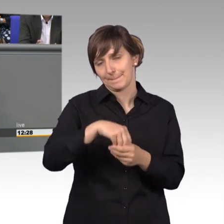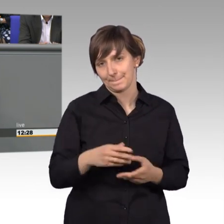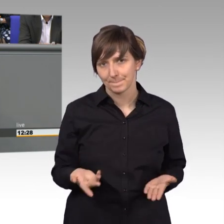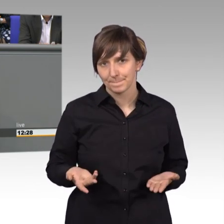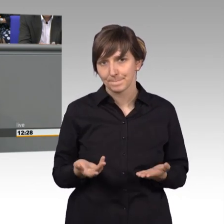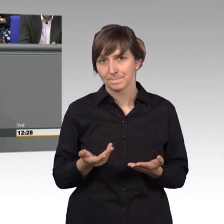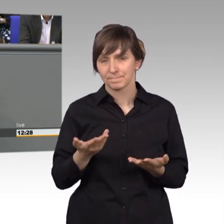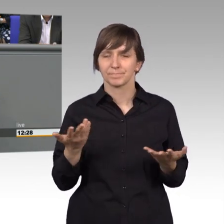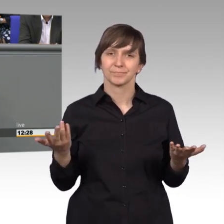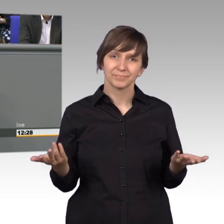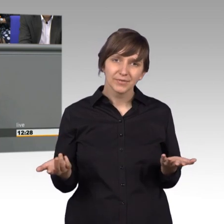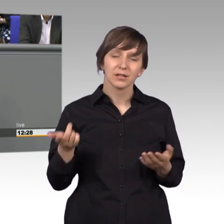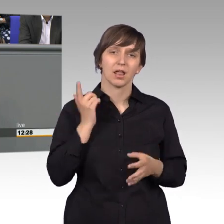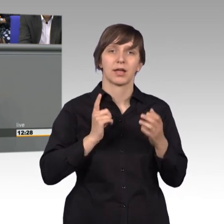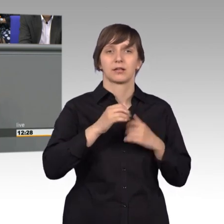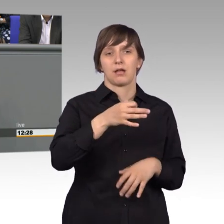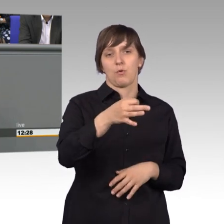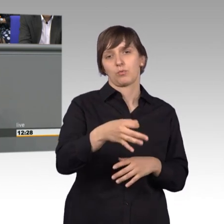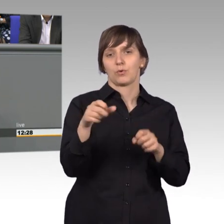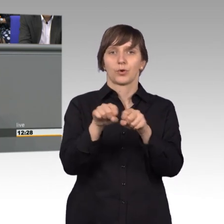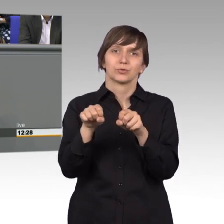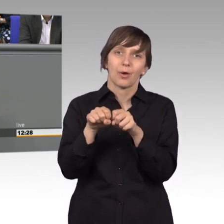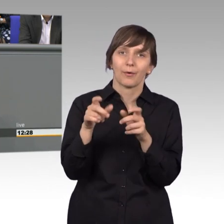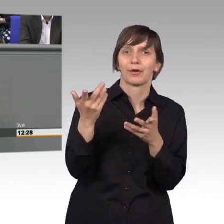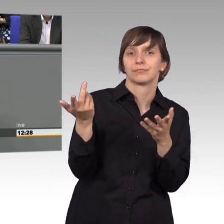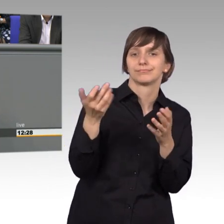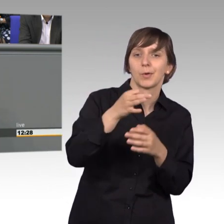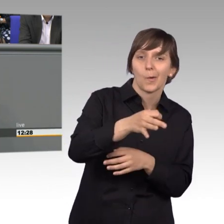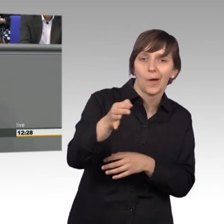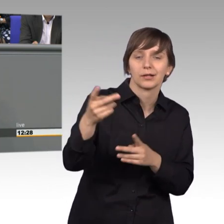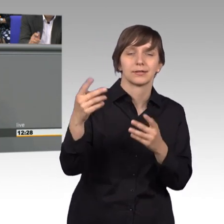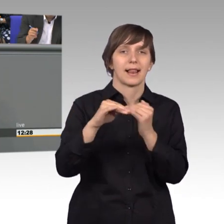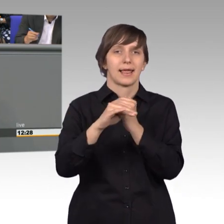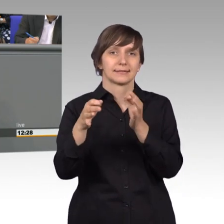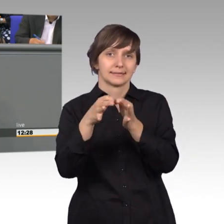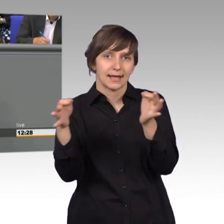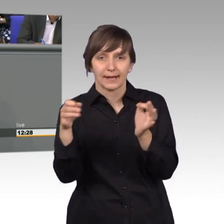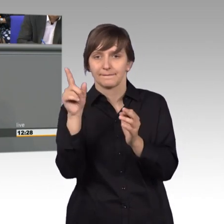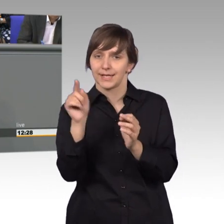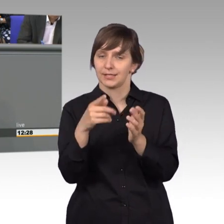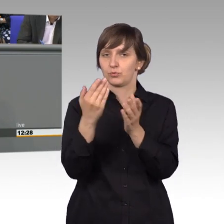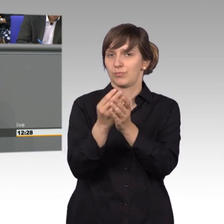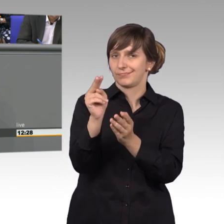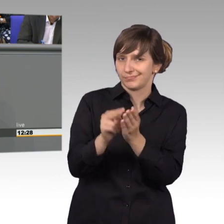auf örtlicher Ebene in Rostock oder im Landtag, aber als der Petitionsausschuss